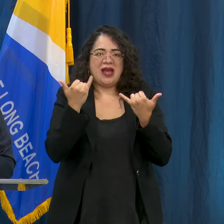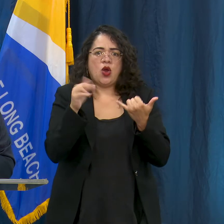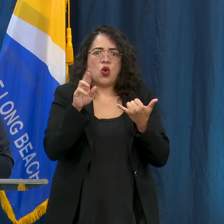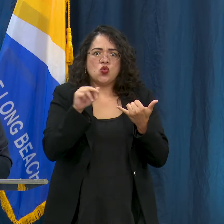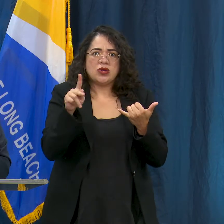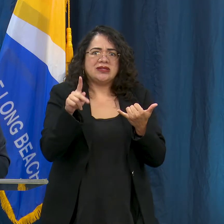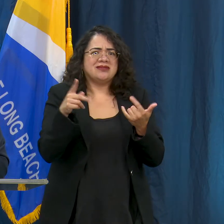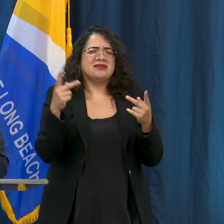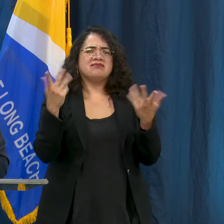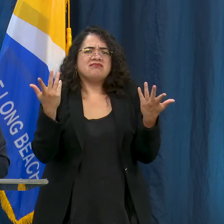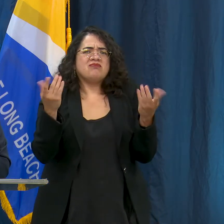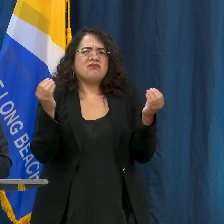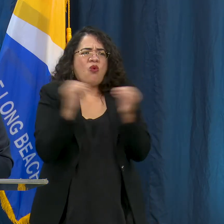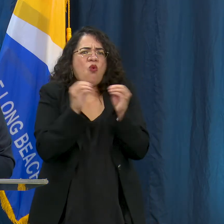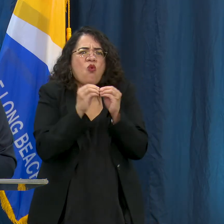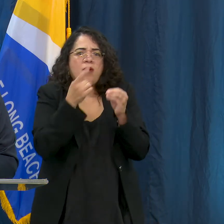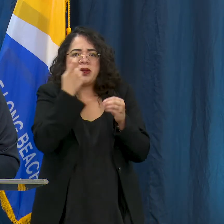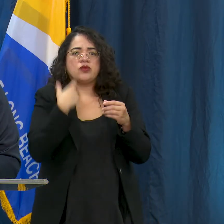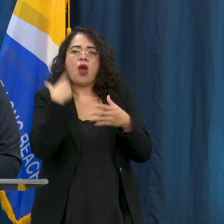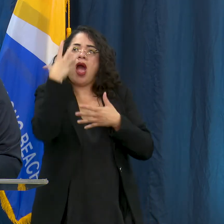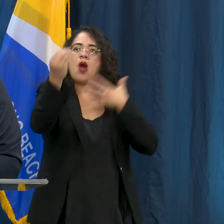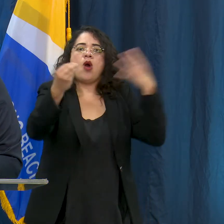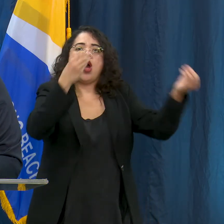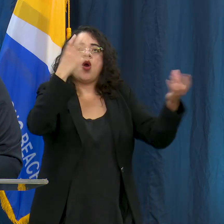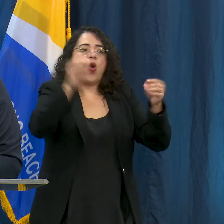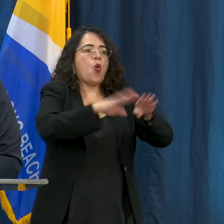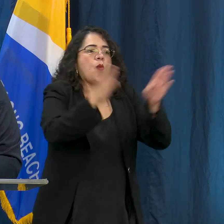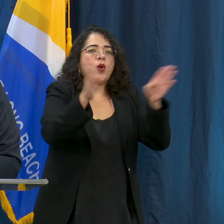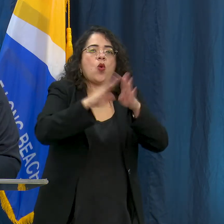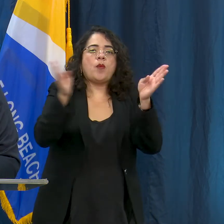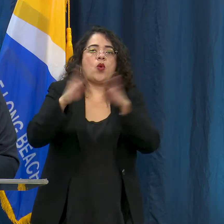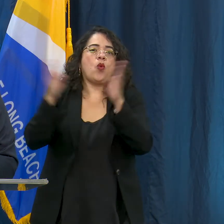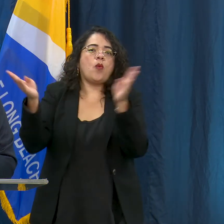incluye estar dentro de una Linea para ingress are a cualquier espacio public o